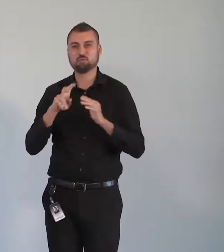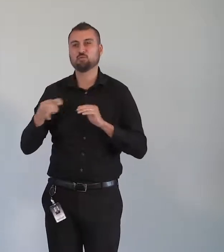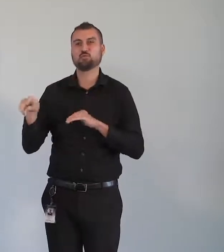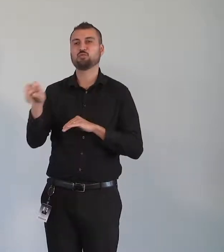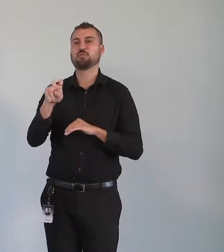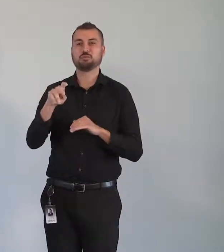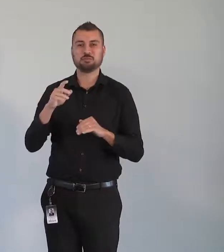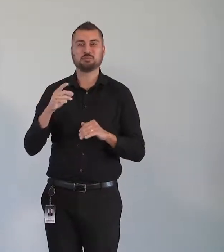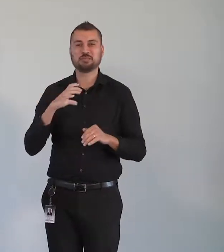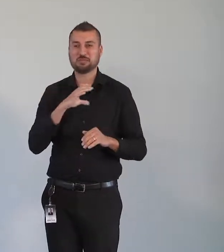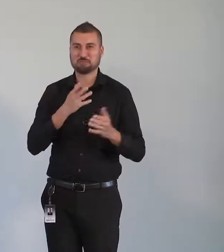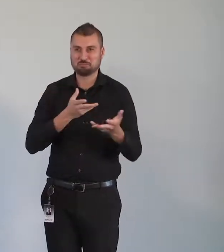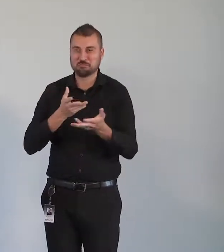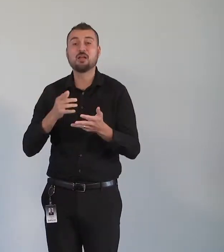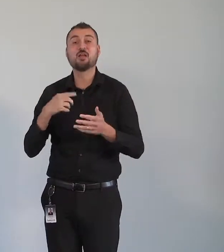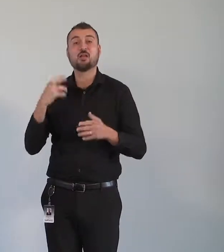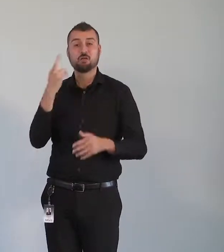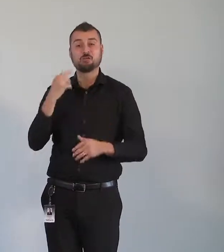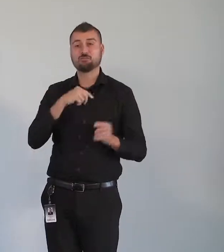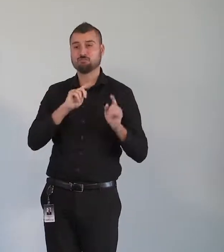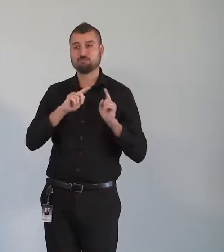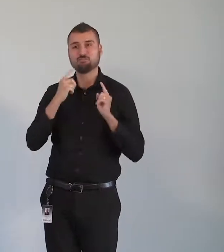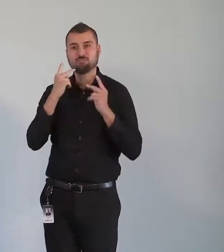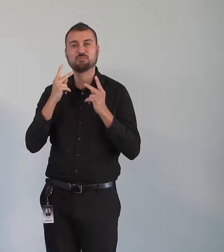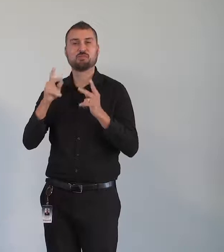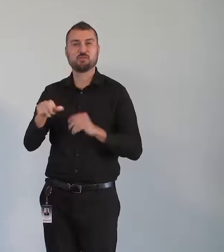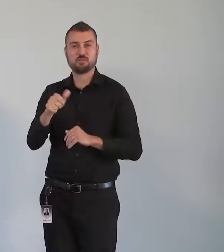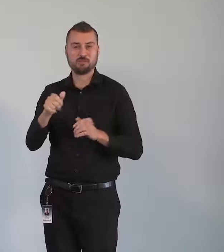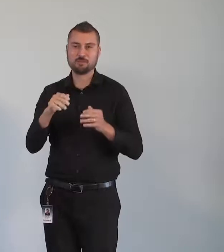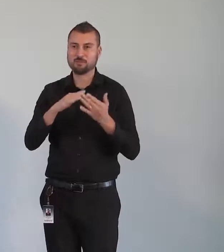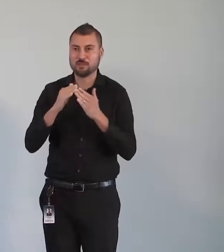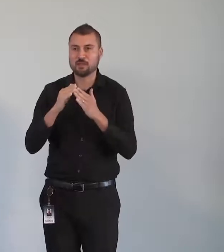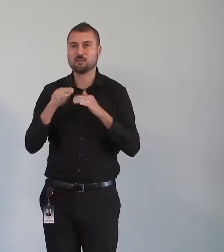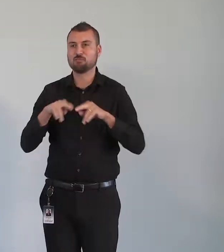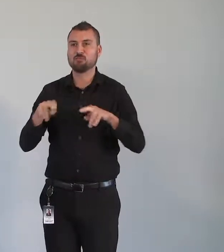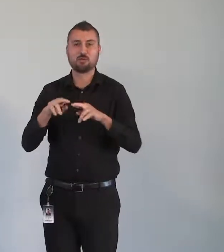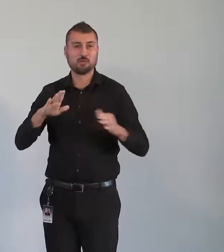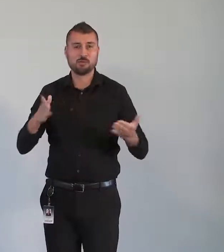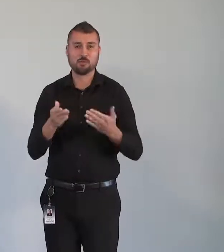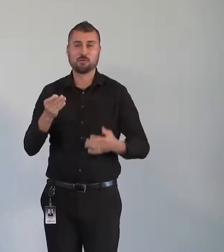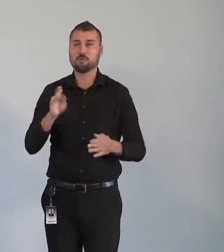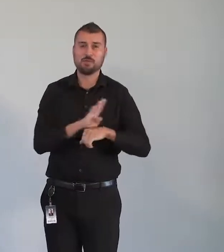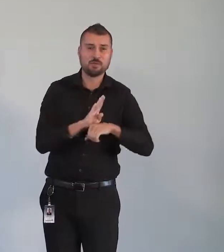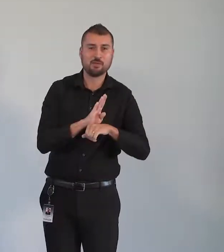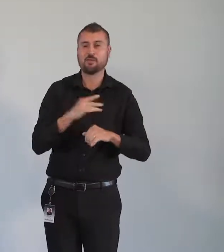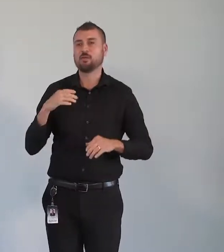visitar otra ciudad o región en orden presentar a los líderes empresariales y comunitarios los